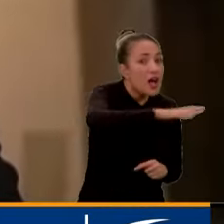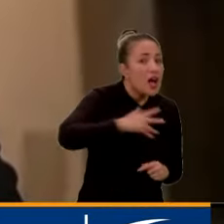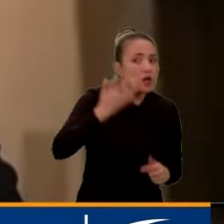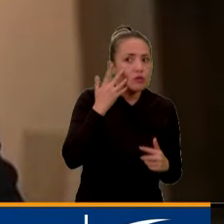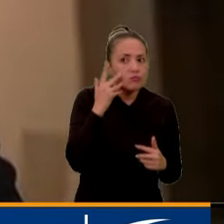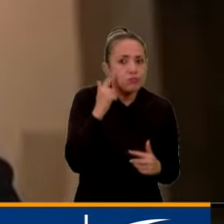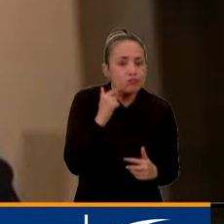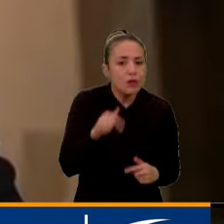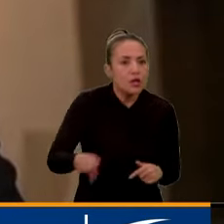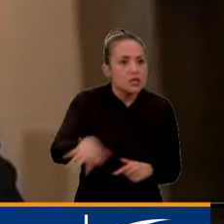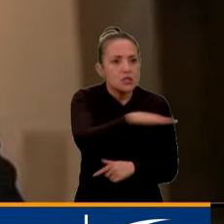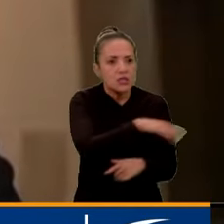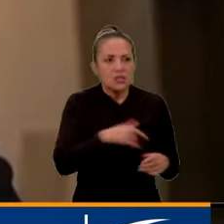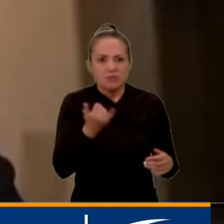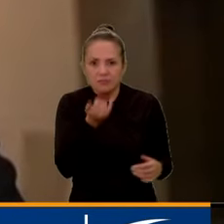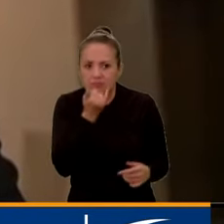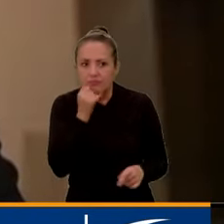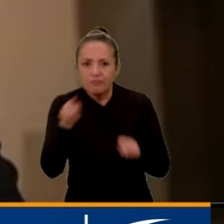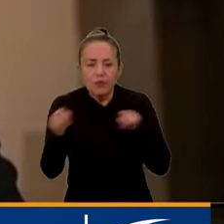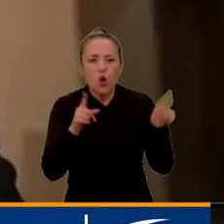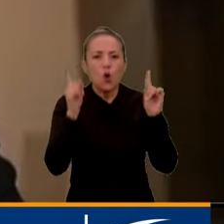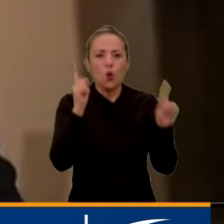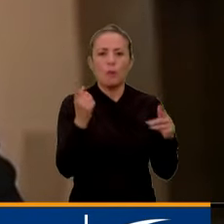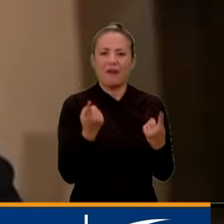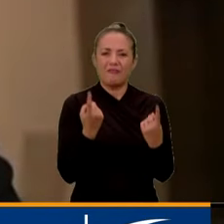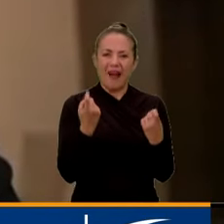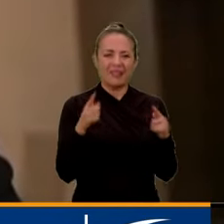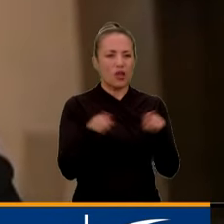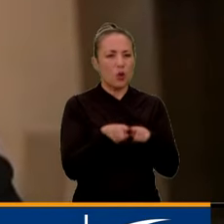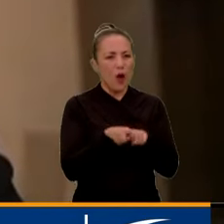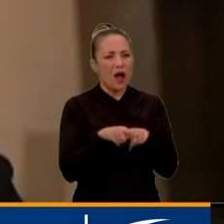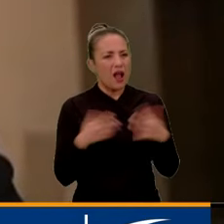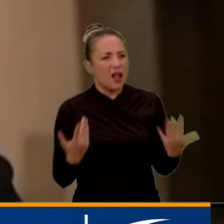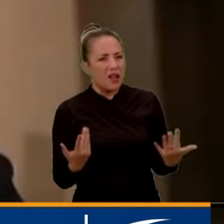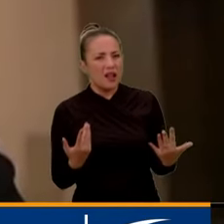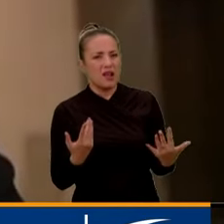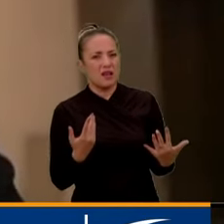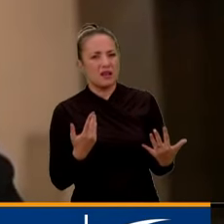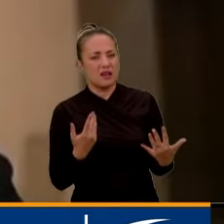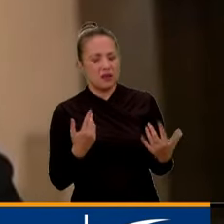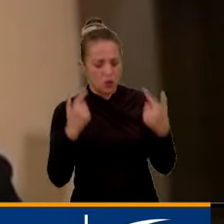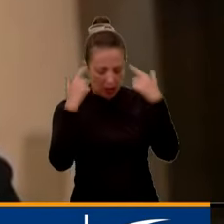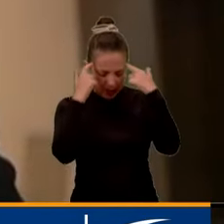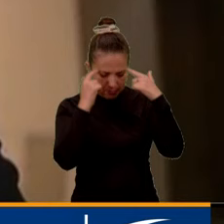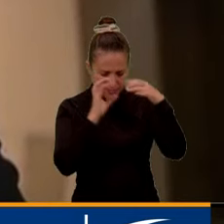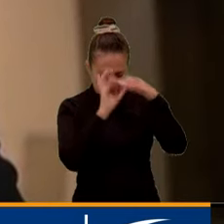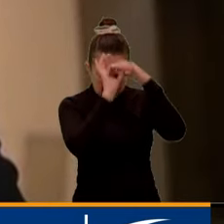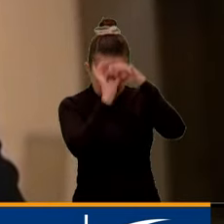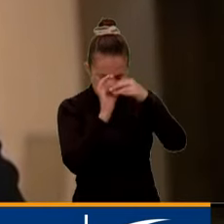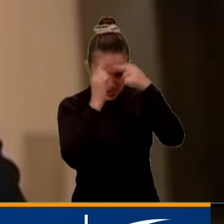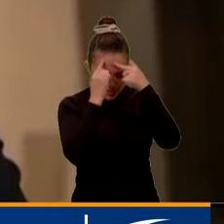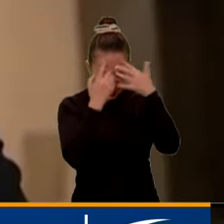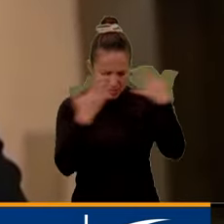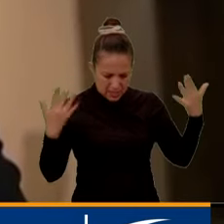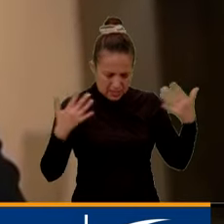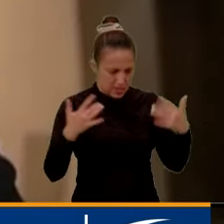el estrés cotidiano, lo que termina llevando a eso, lo del